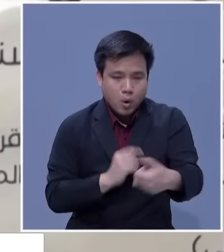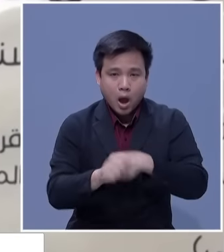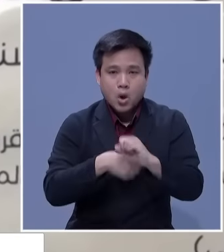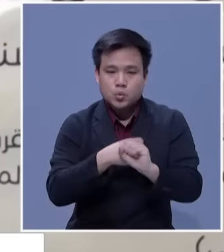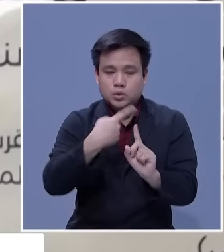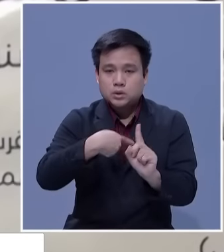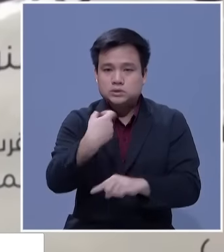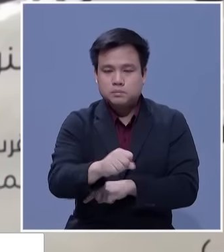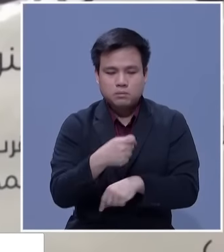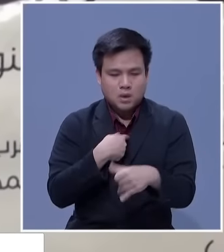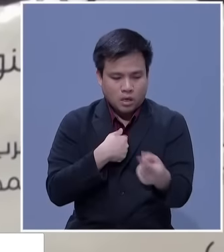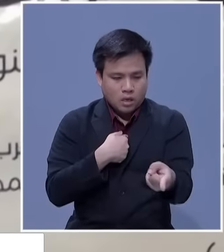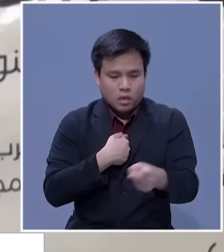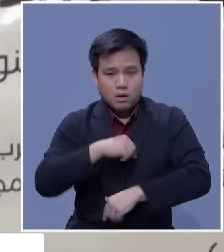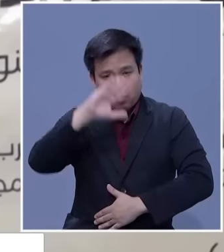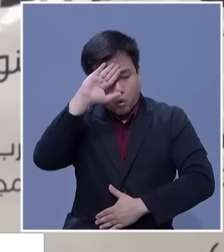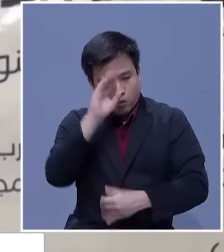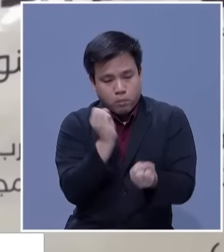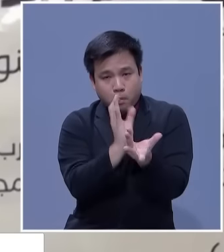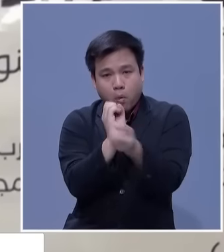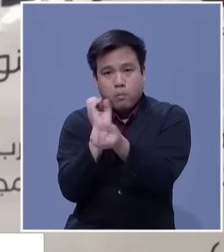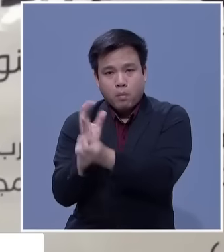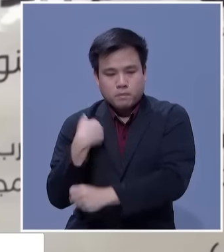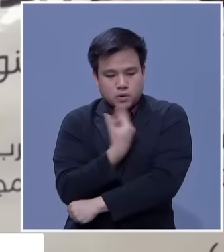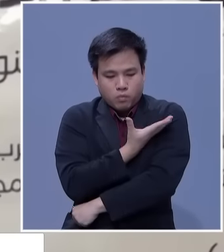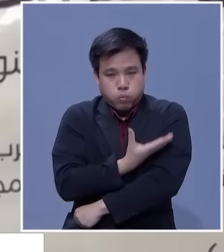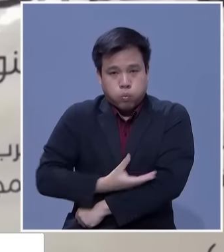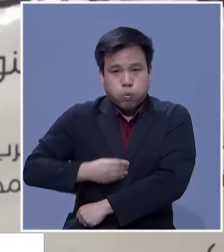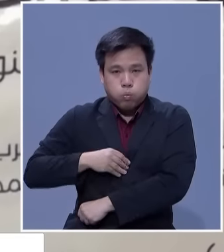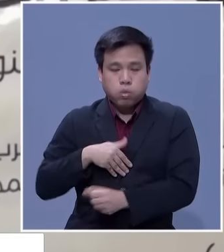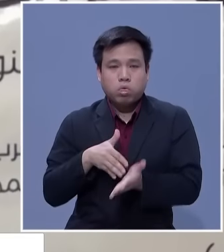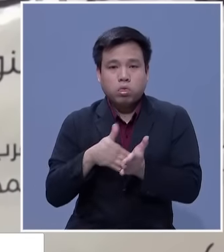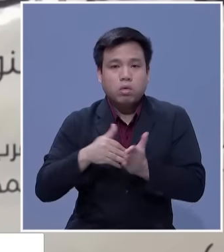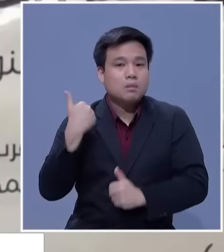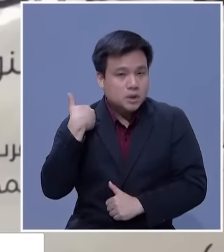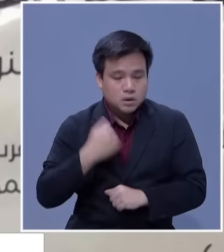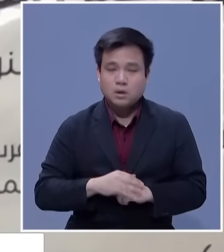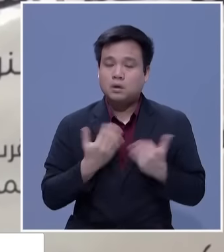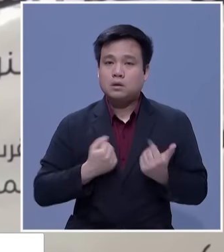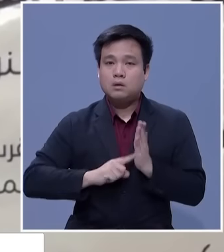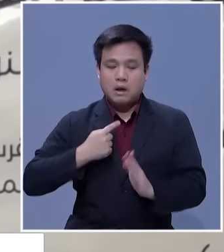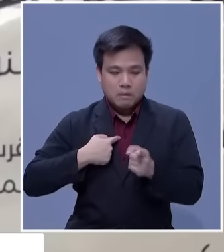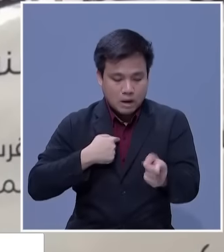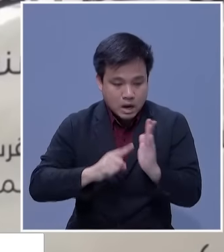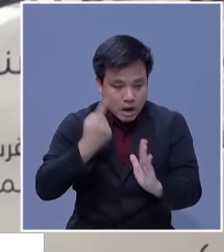อัมพาตนะคะบางส่วนของร่างกายกันแล้วนี่ เป็นการพบเด็กติดเชื้อโปลิโอคนแรกของฉนวน